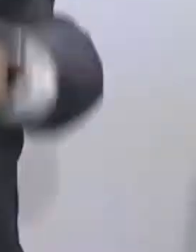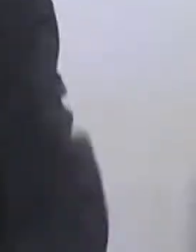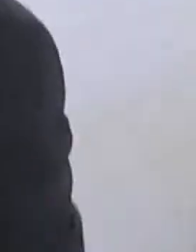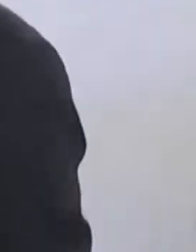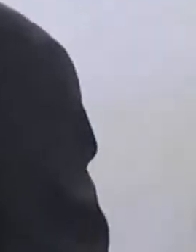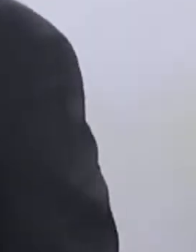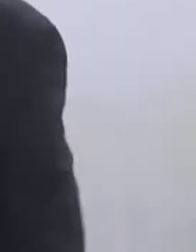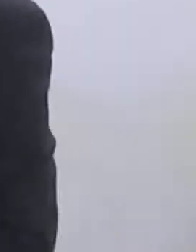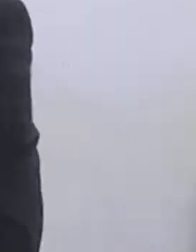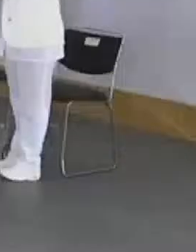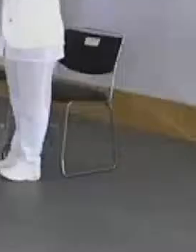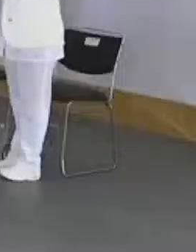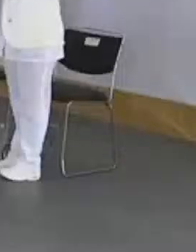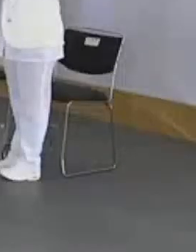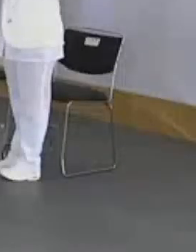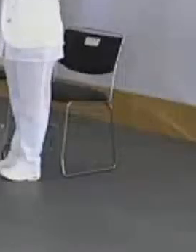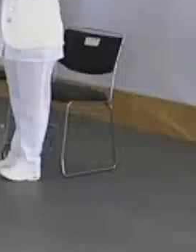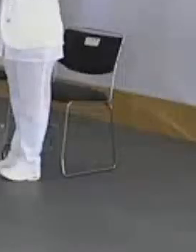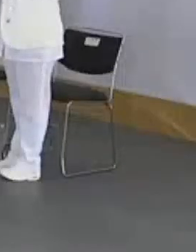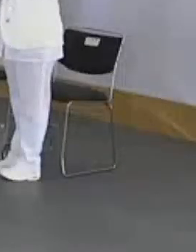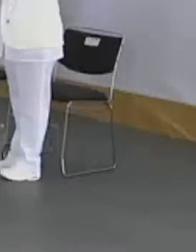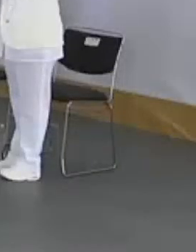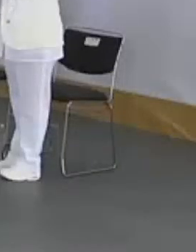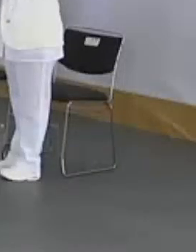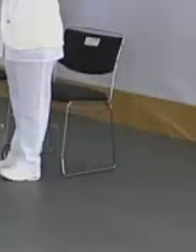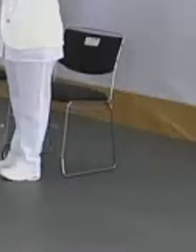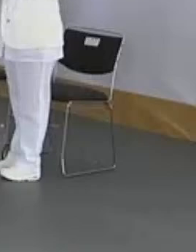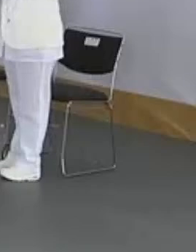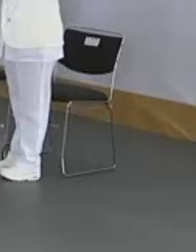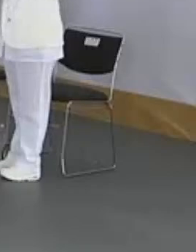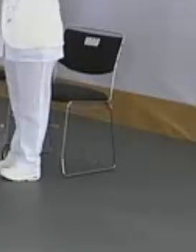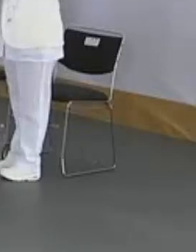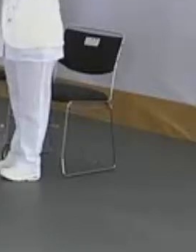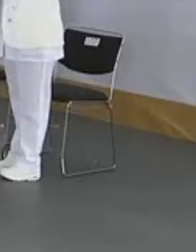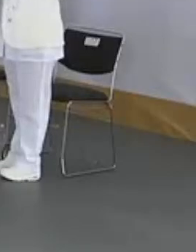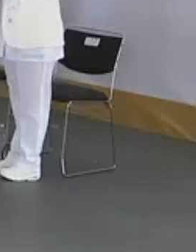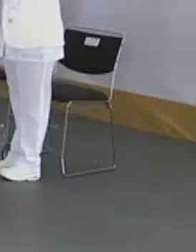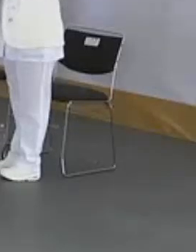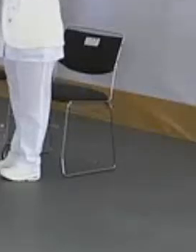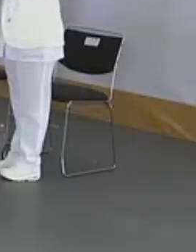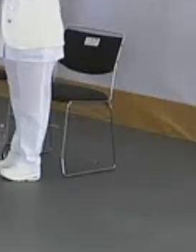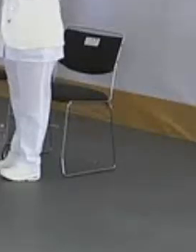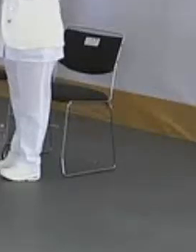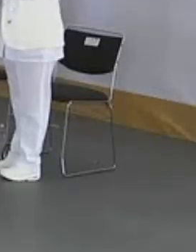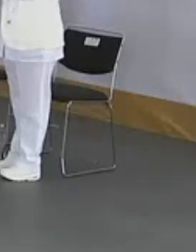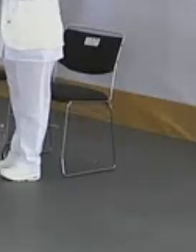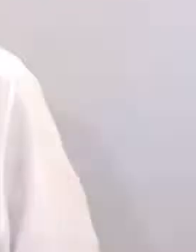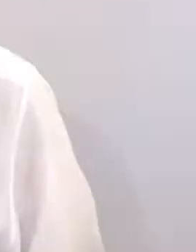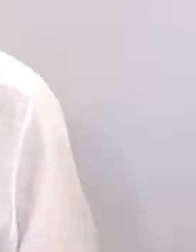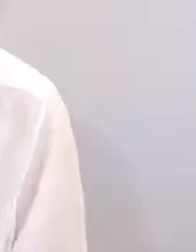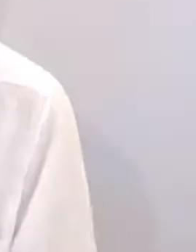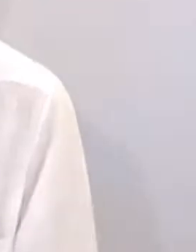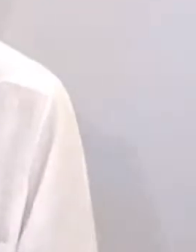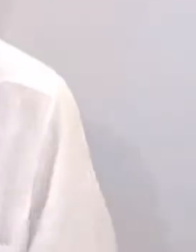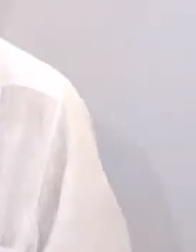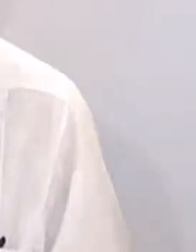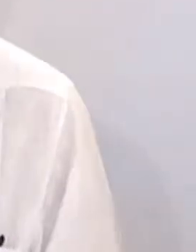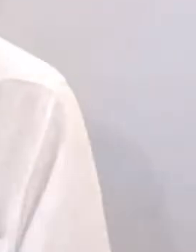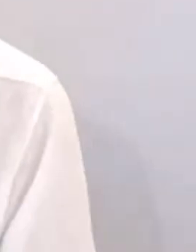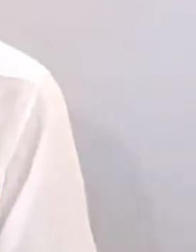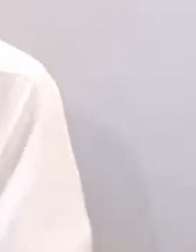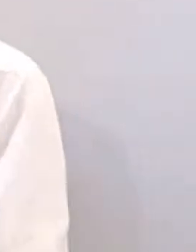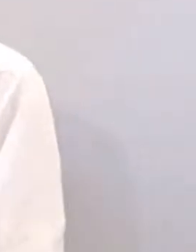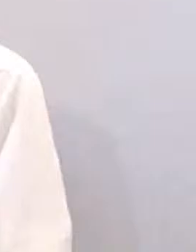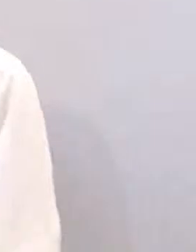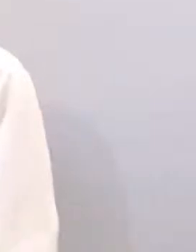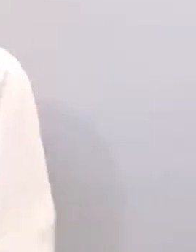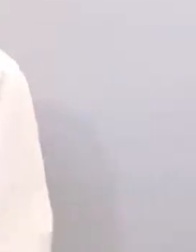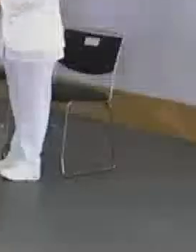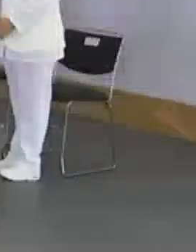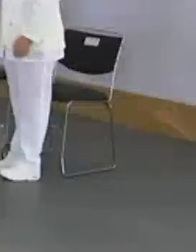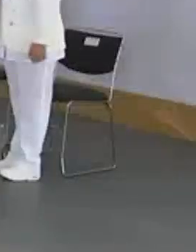el director médico del Iste, Gustavo Reyes Terán, la vocal ejecutiva del Foviste,